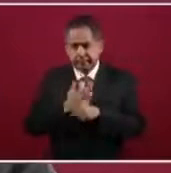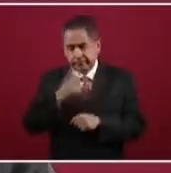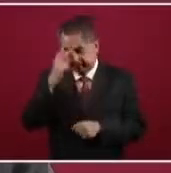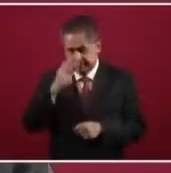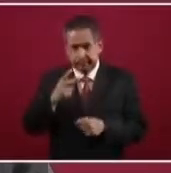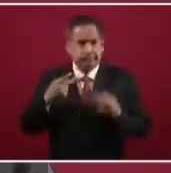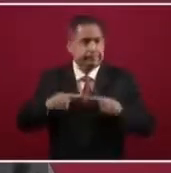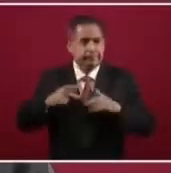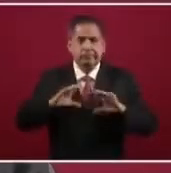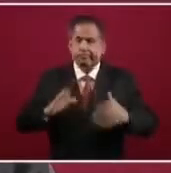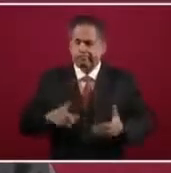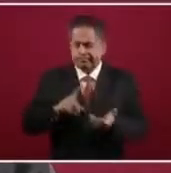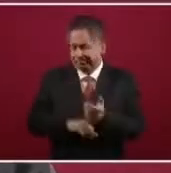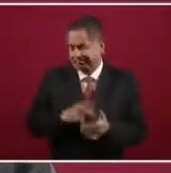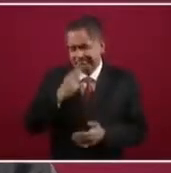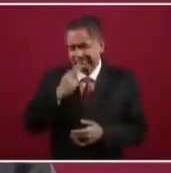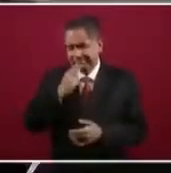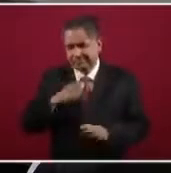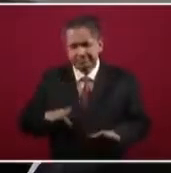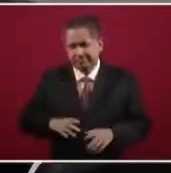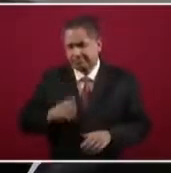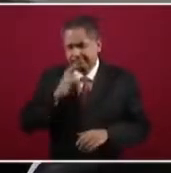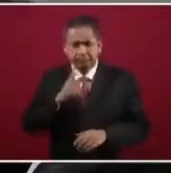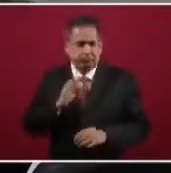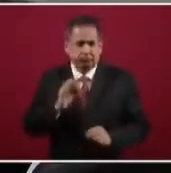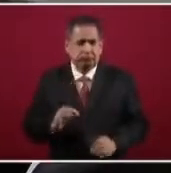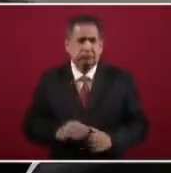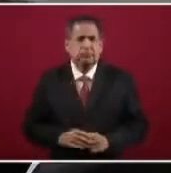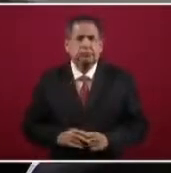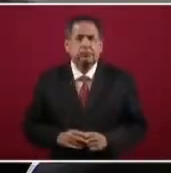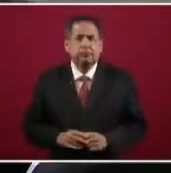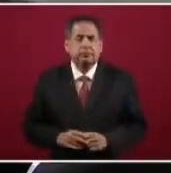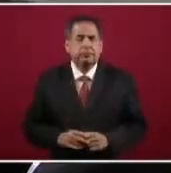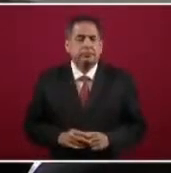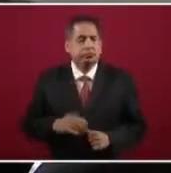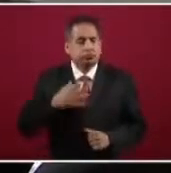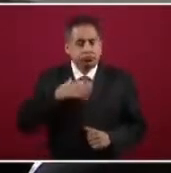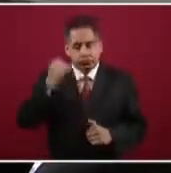naciones. Voy a plantear esto.